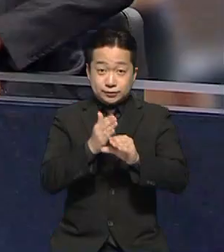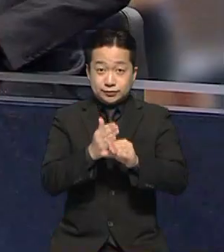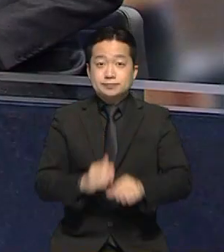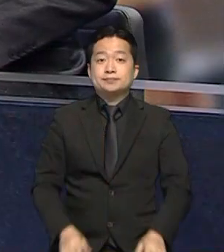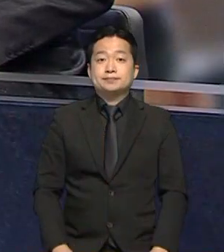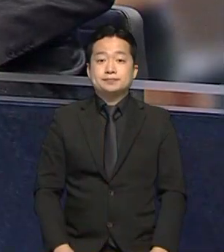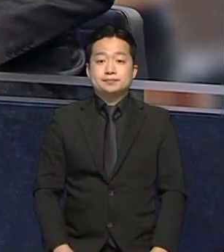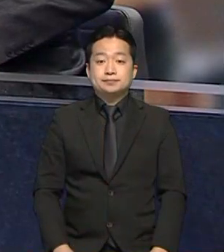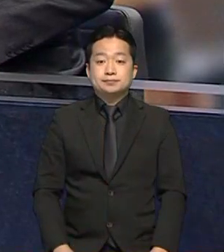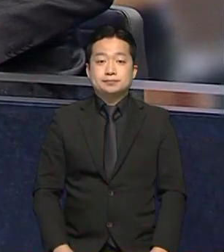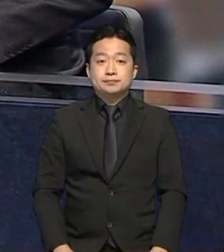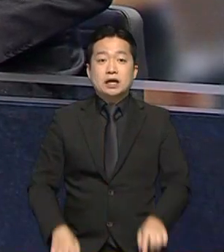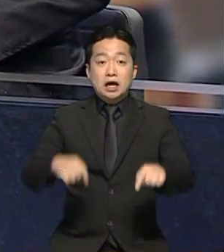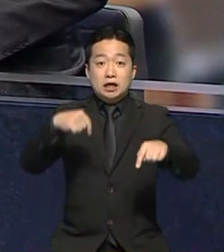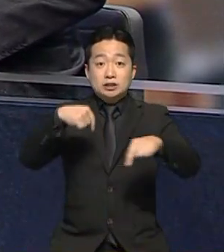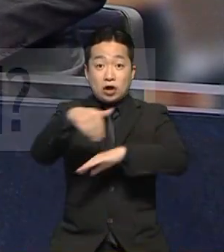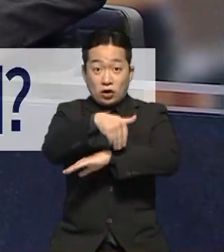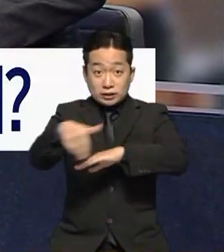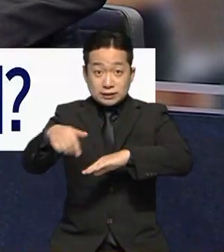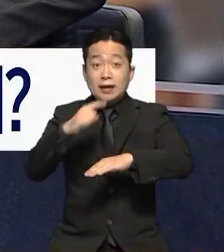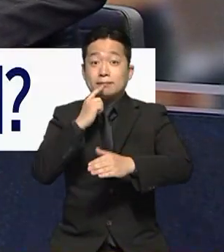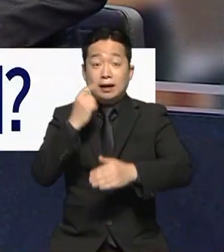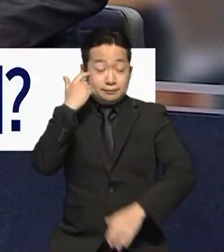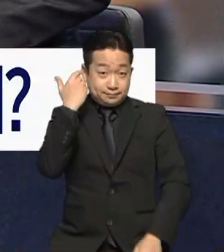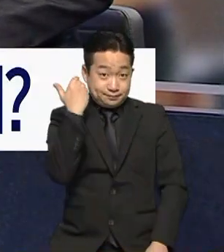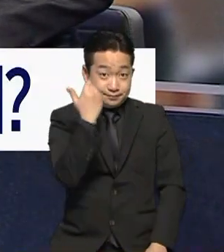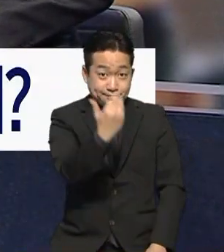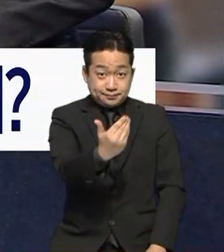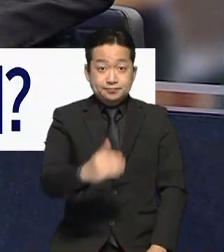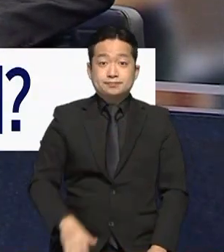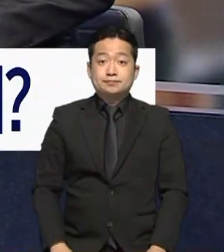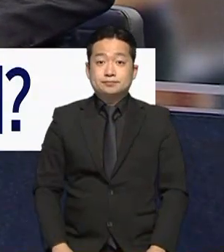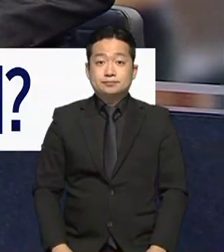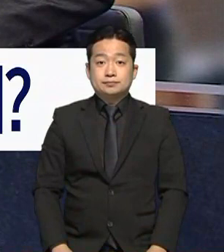(앵커) 이제 정책 얘기 바로 넘어가보도록 하겠습니다.